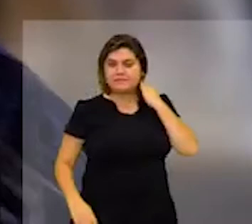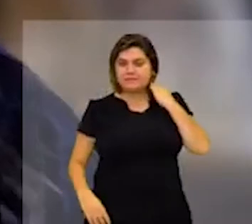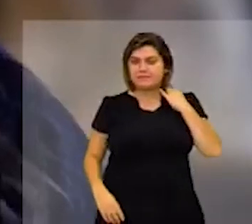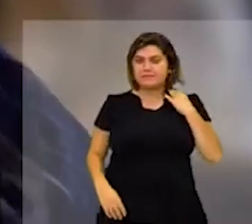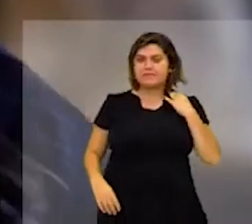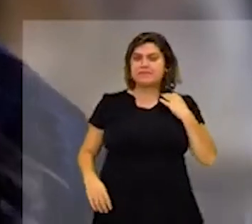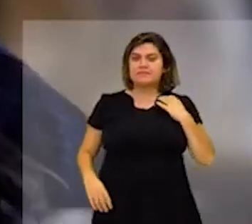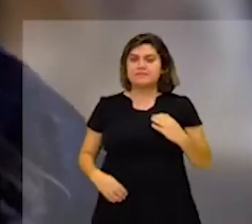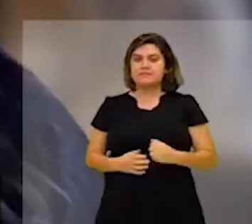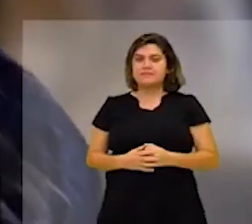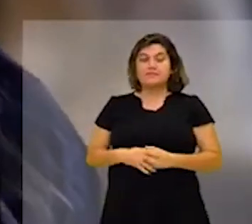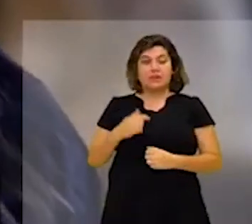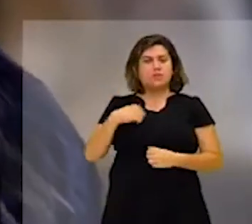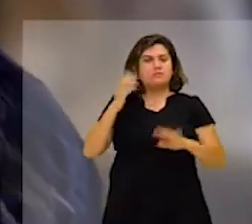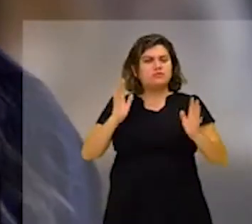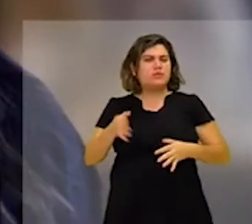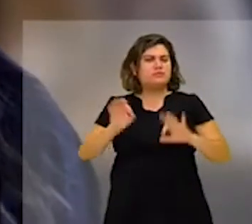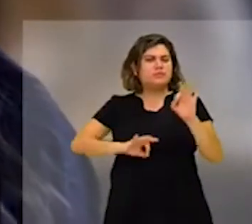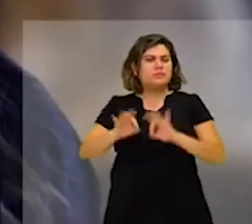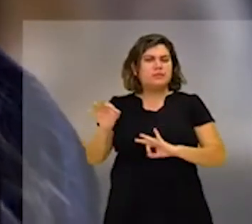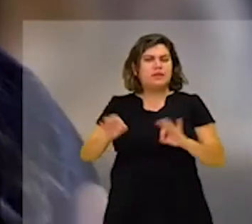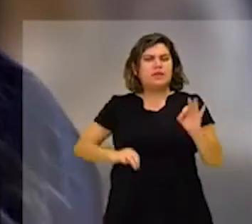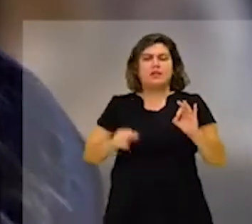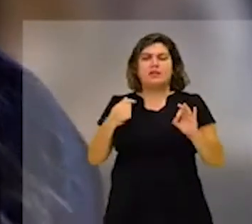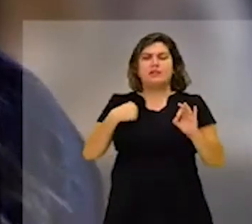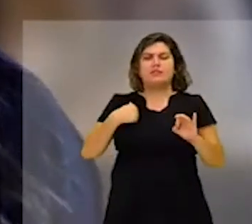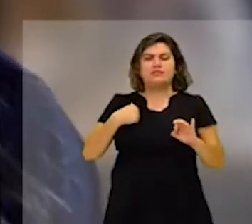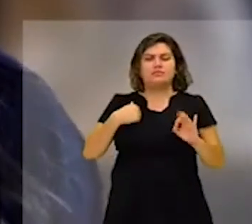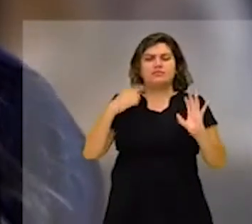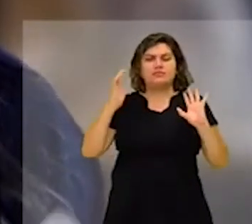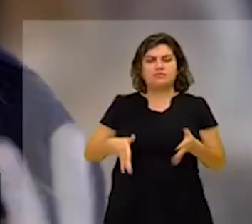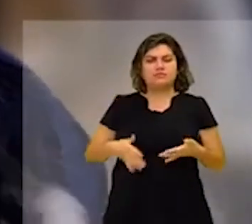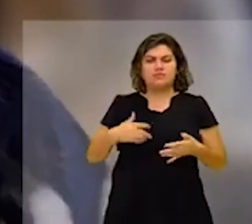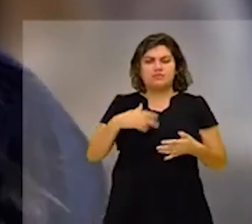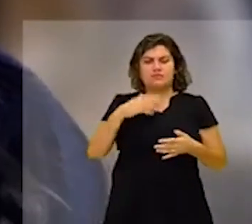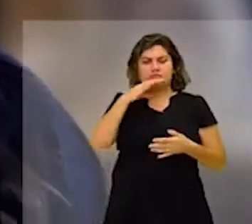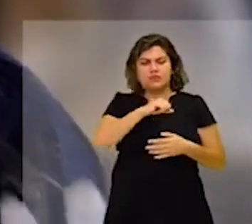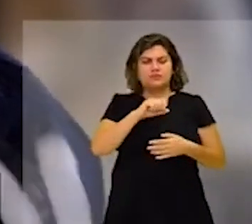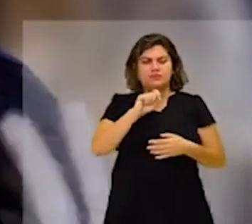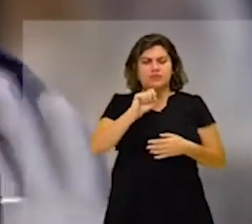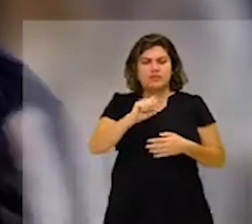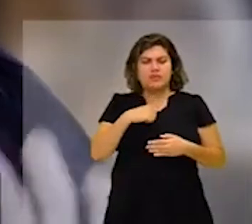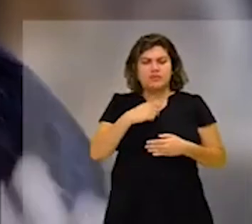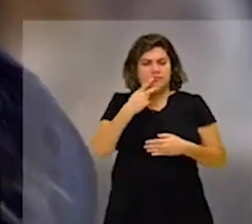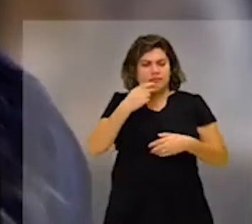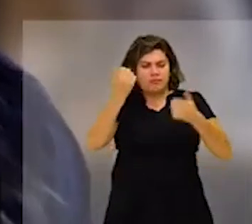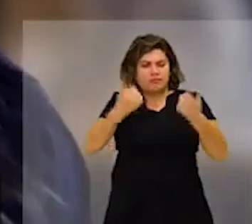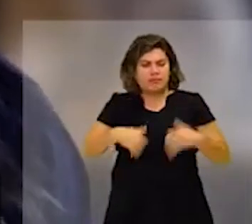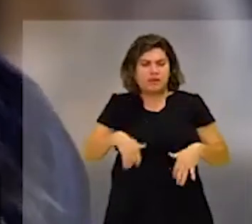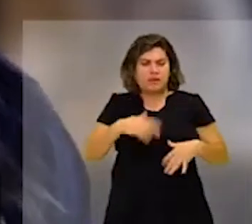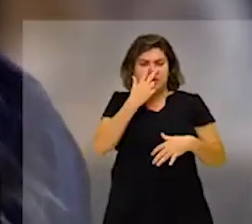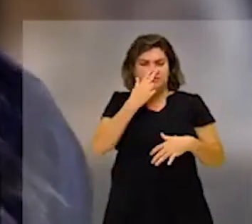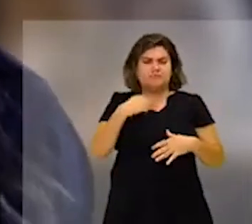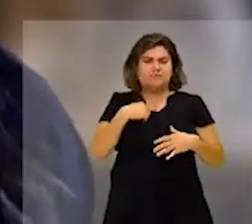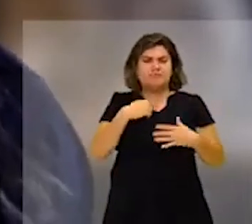tinha preparado uma entrada aqui acho que não vou falar um pouco entrada até provocar ativa